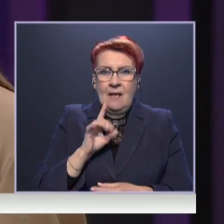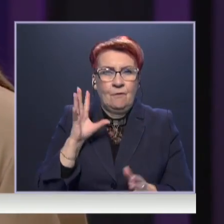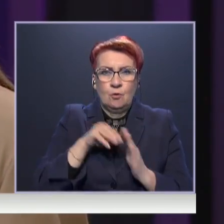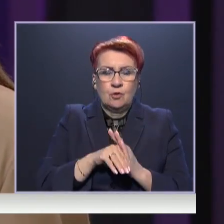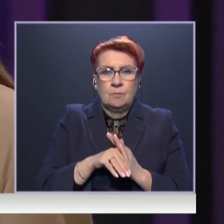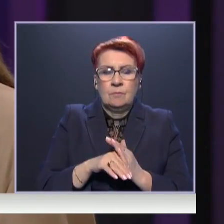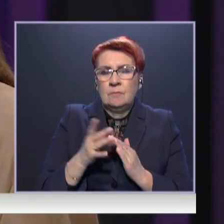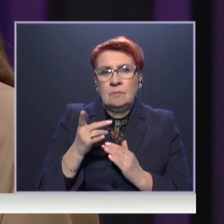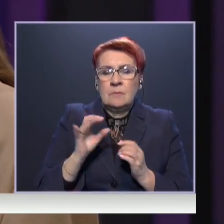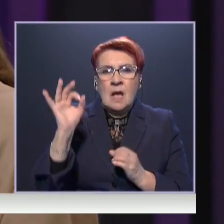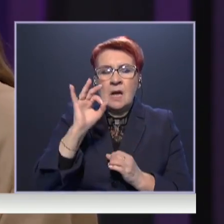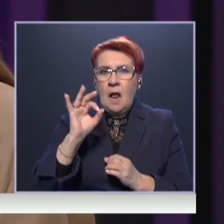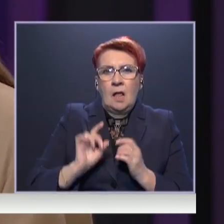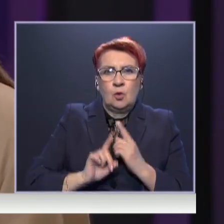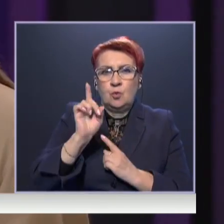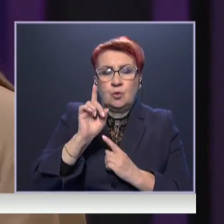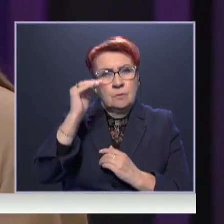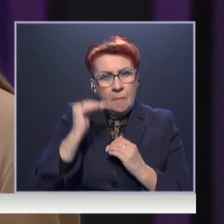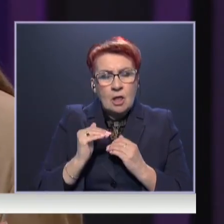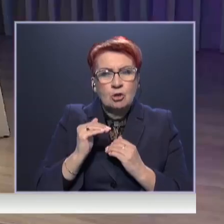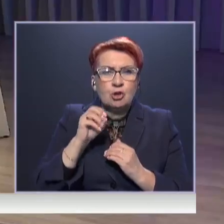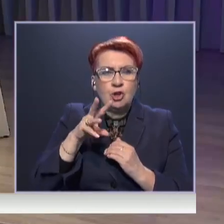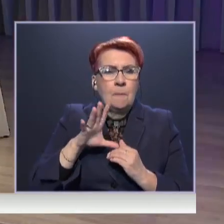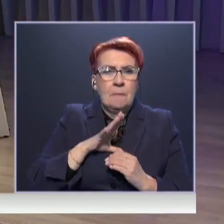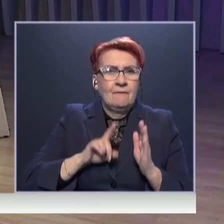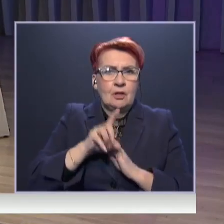русофобии он уже пониже чем был в начале спецоперации